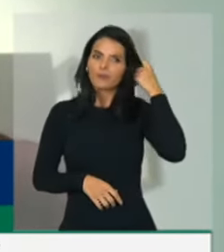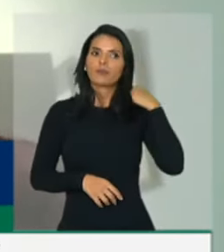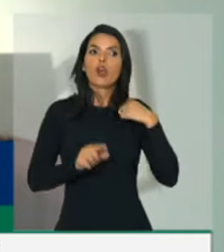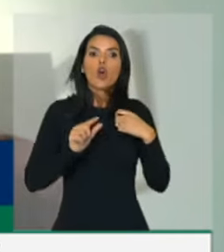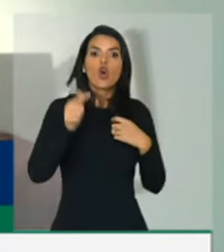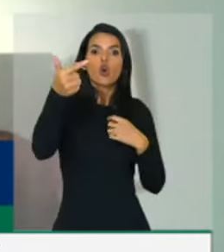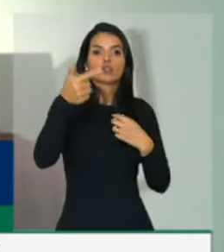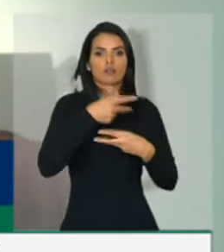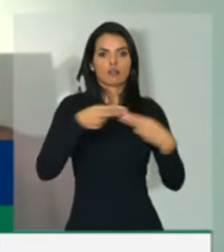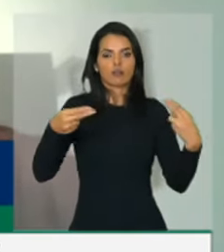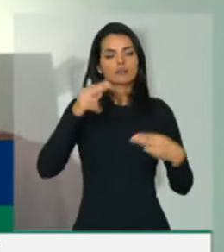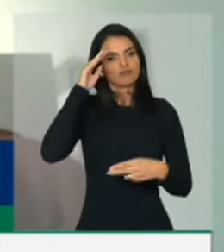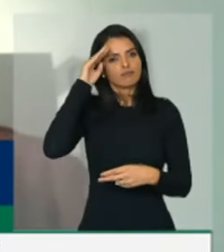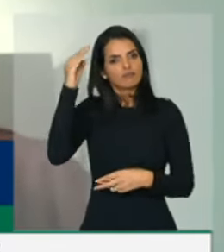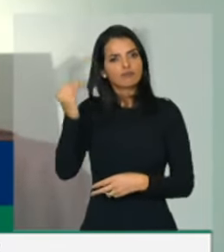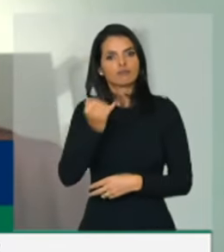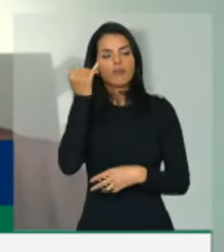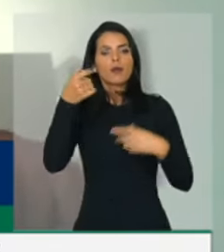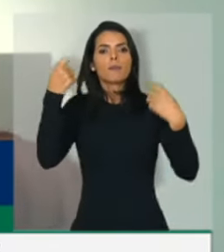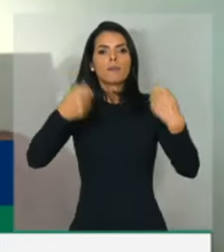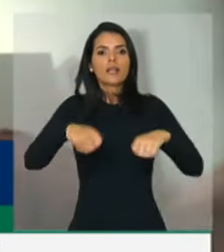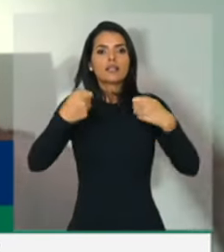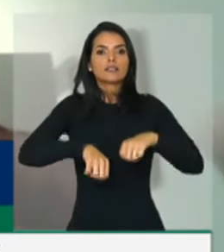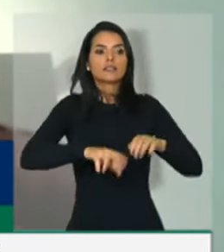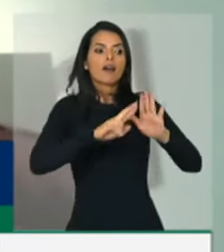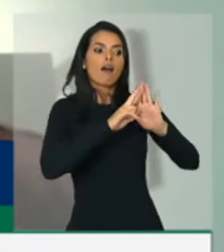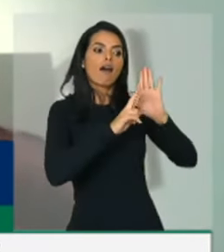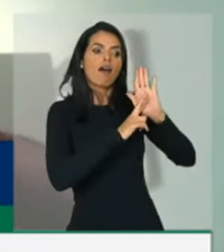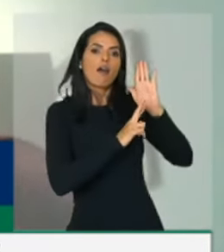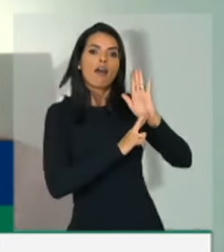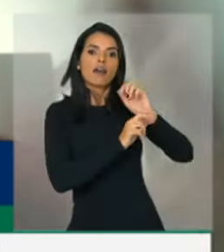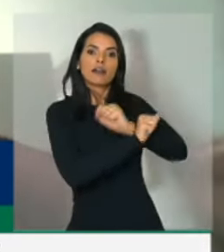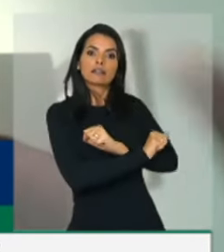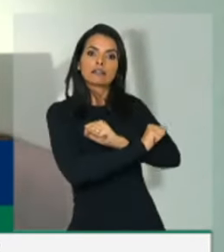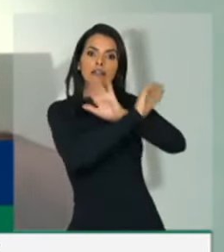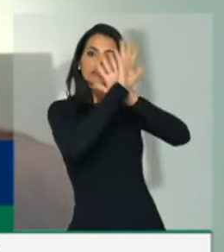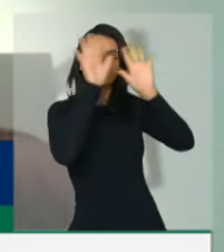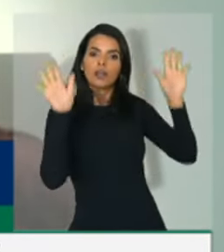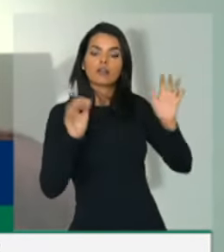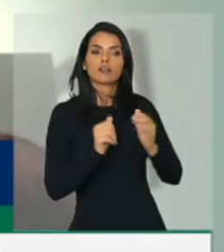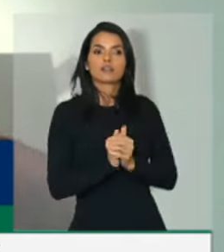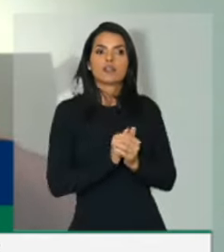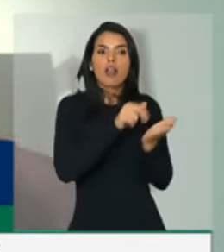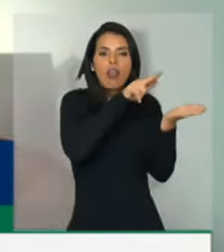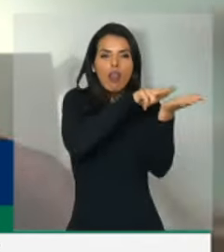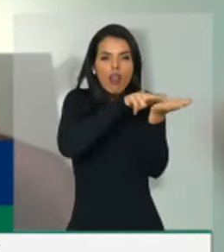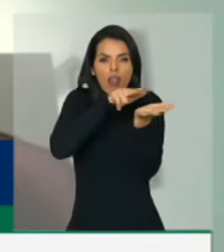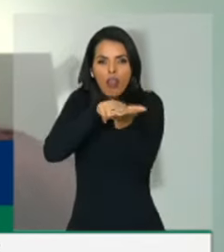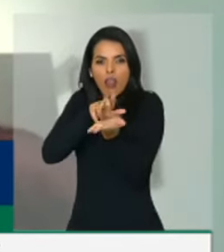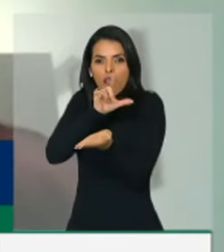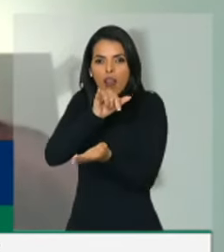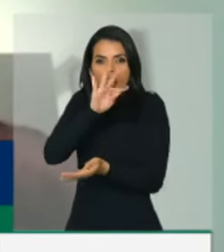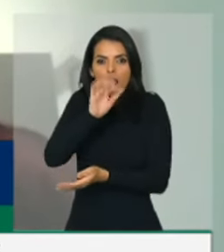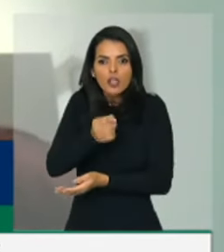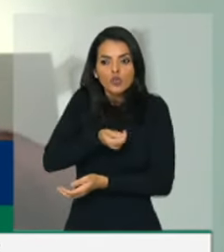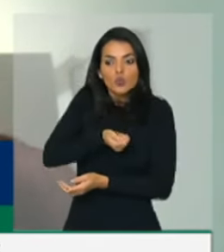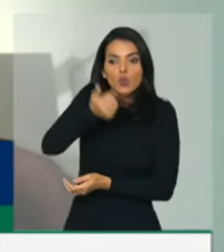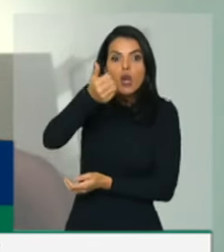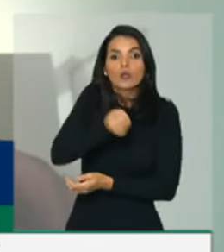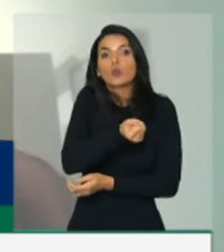ESSA QUESTÃO. PRECISA SER REGRA DE TRANSPARÊNCIA, QUANTOS LEITOS FORAM DOADOS, A TAXA DE OCUPAÇÃO DELES, O QUE ESTÁ ACONTECENDO EM RELAÇÃO A ISSO? VOCÊ TEM